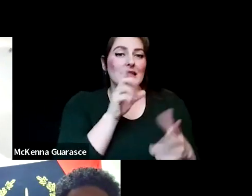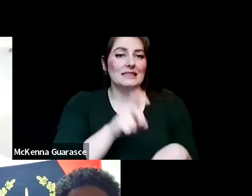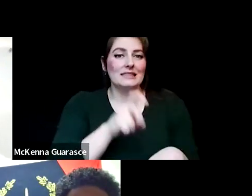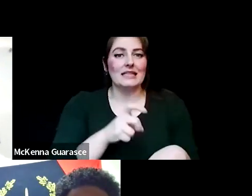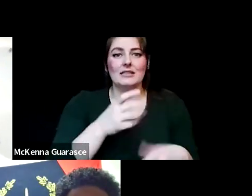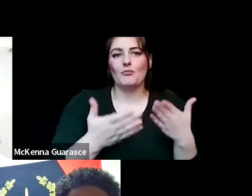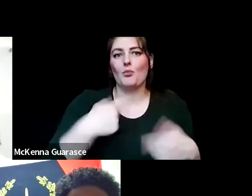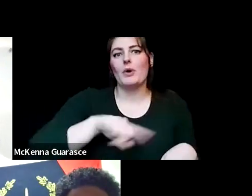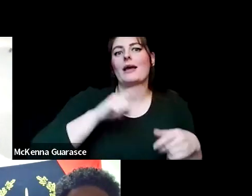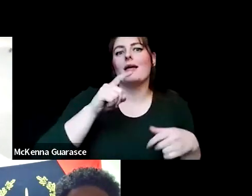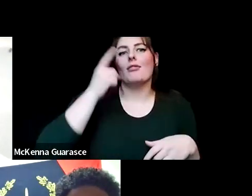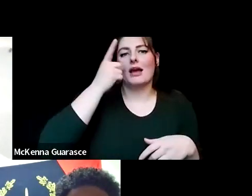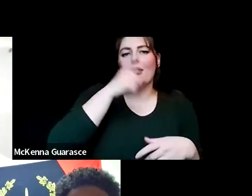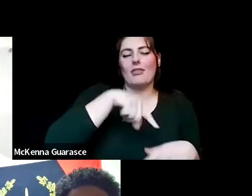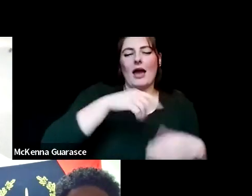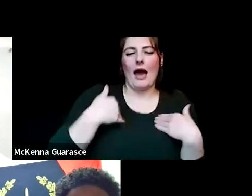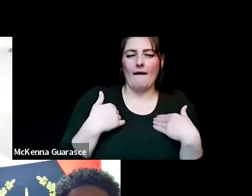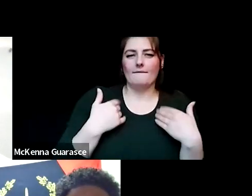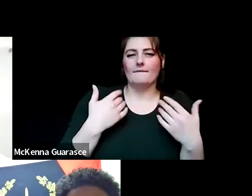Abordamos las necesidades que nos dicen que tienen.